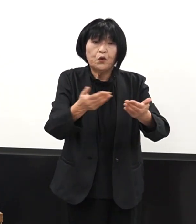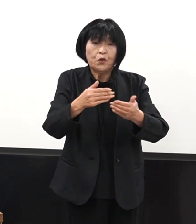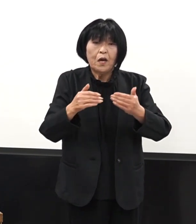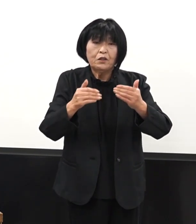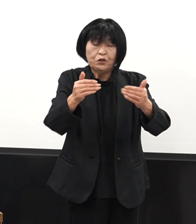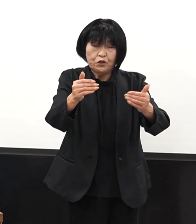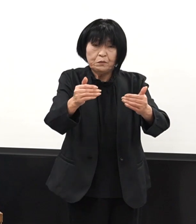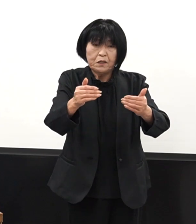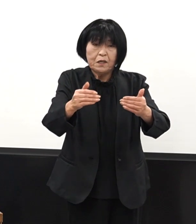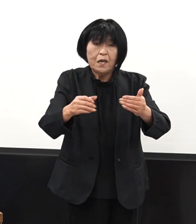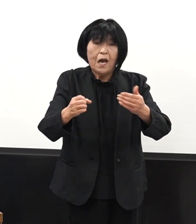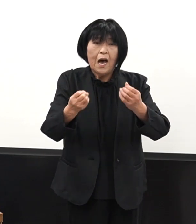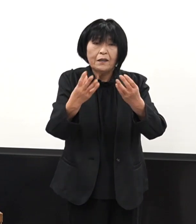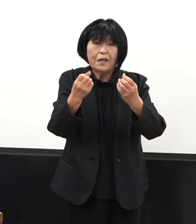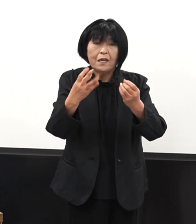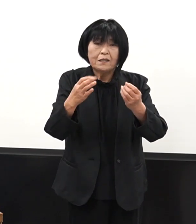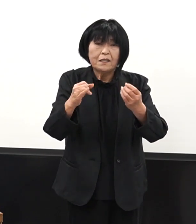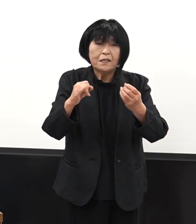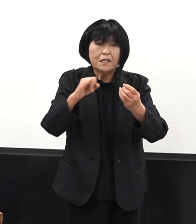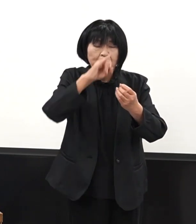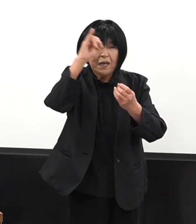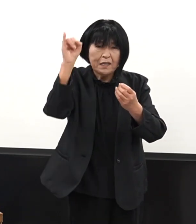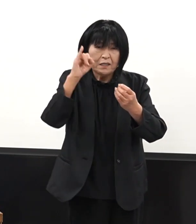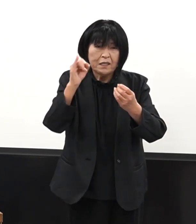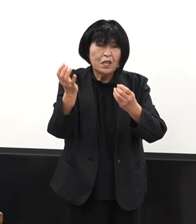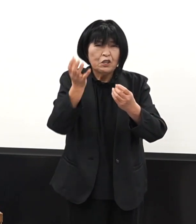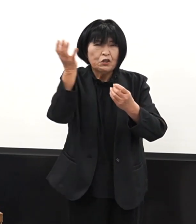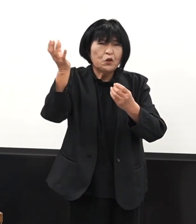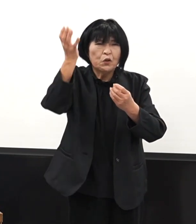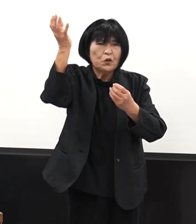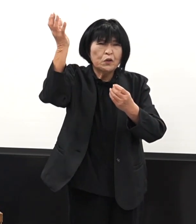新たな発想による創造性の高い業務が